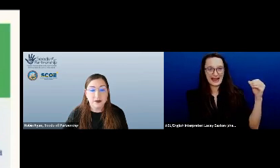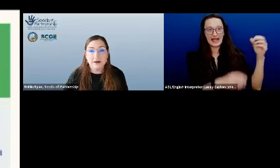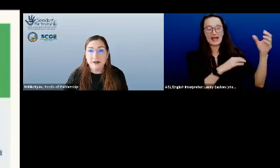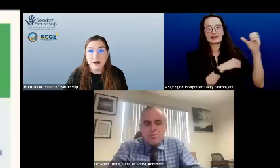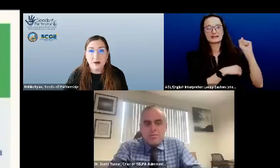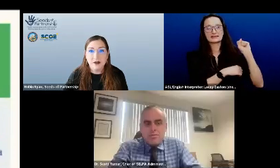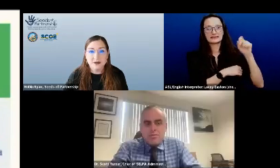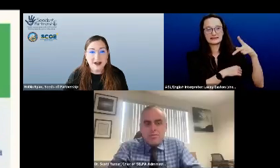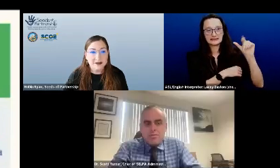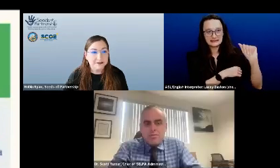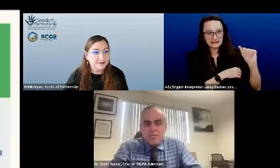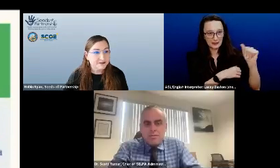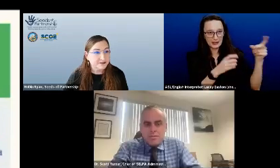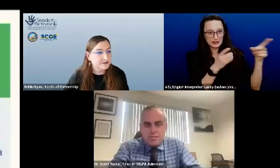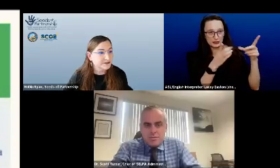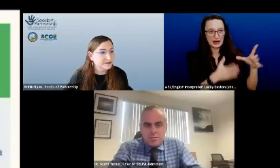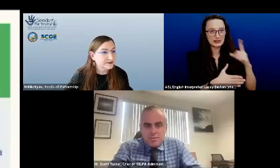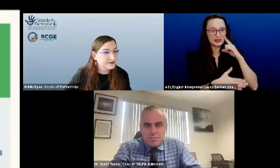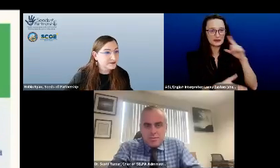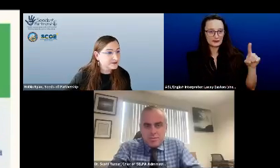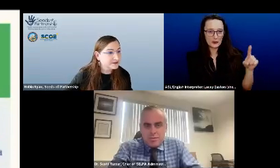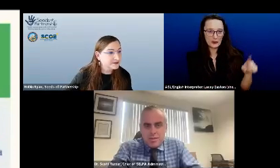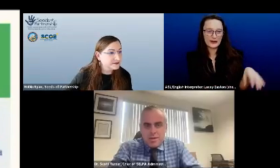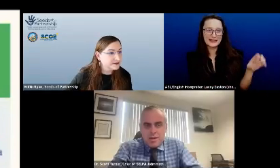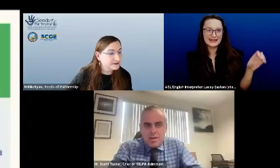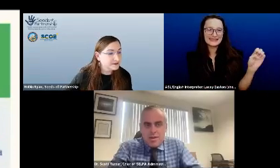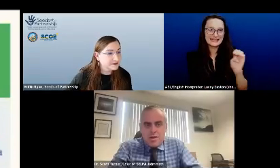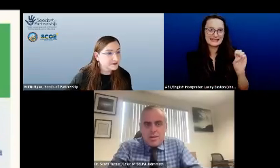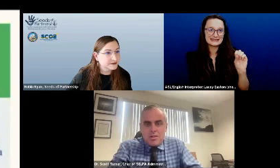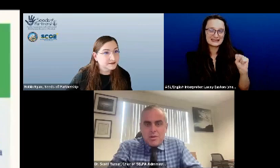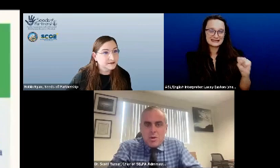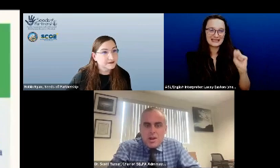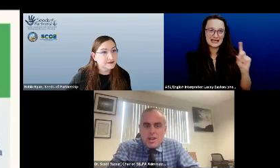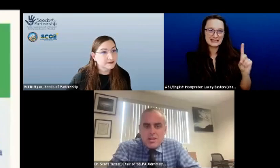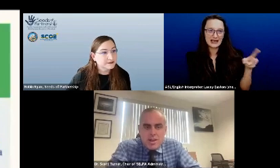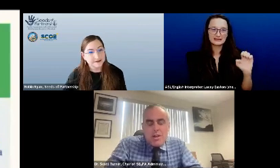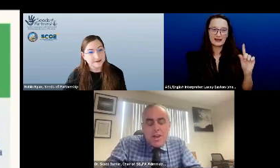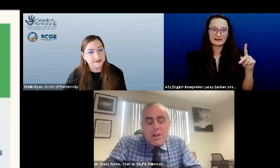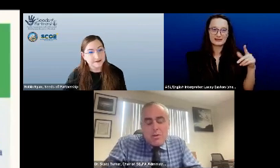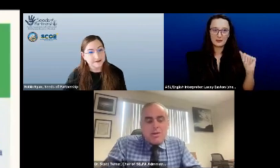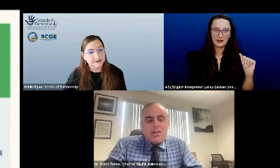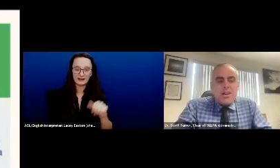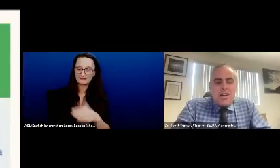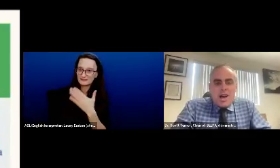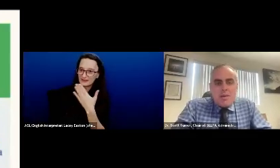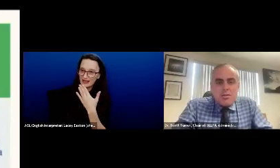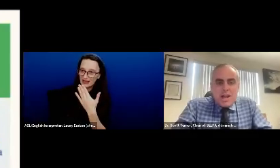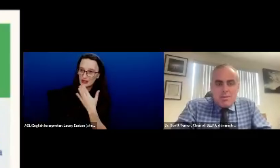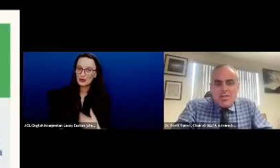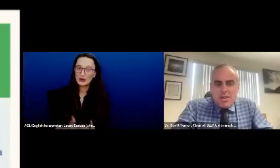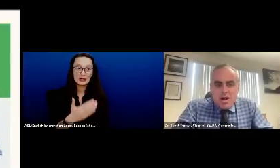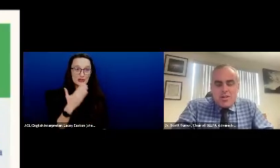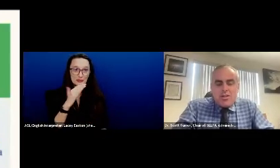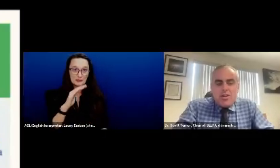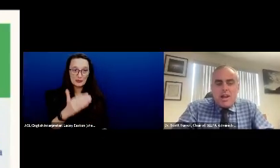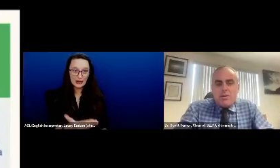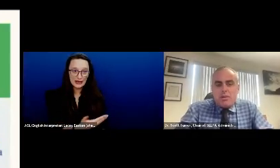bienvenido Scott, buenos días, gracias Robin, mi nombre es Scott Turner.